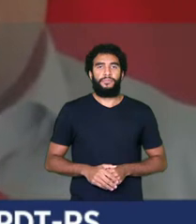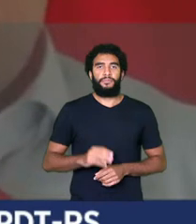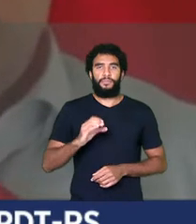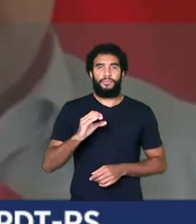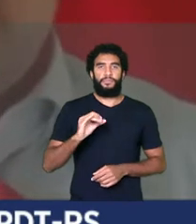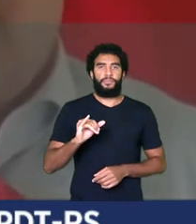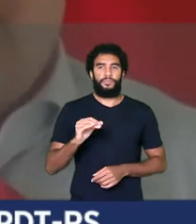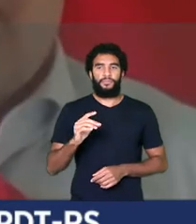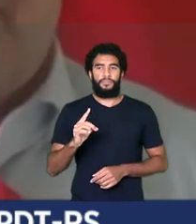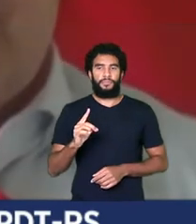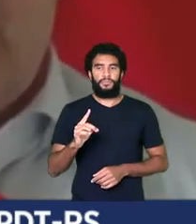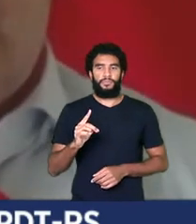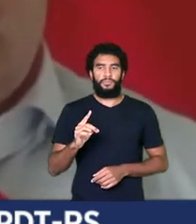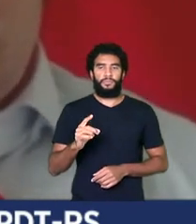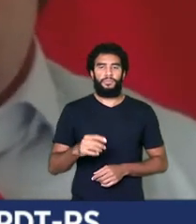IMPORTANTE QUE SE DIGA QUE